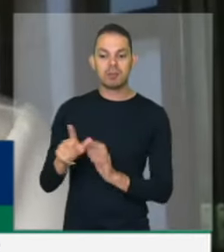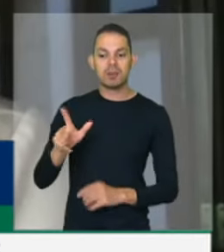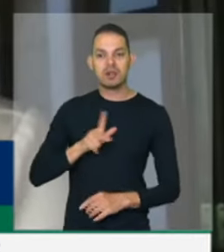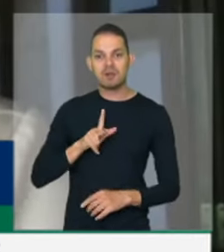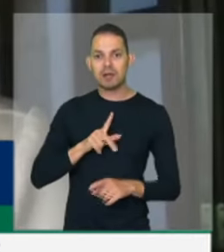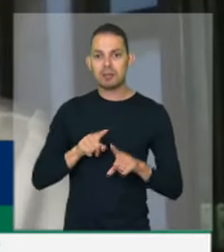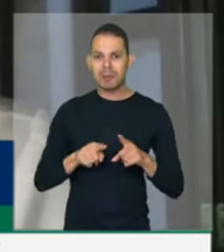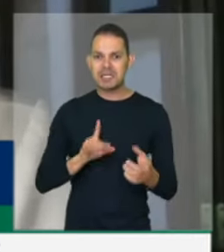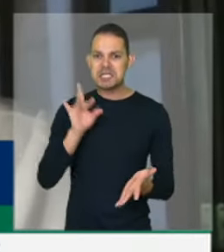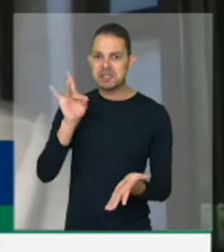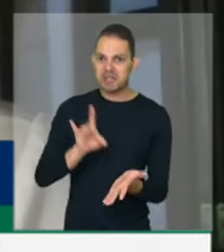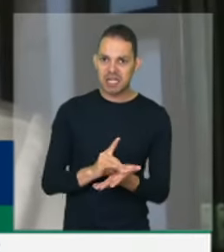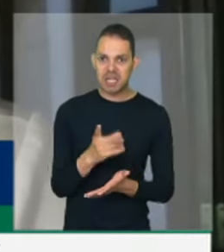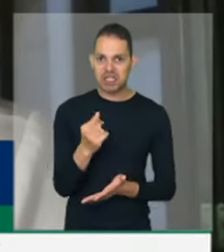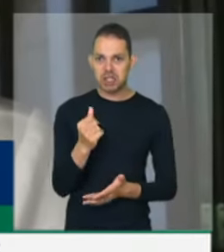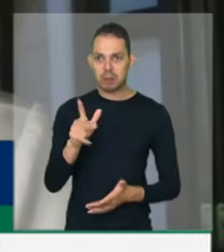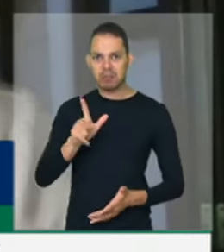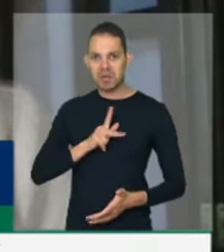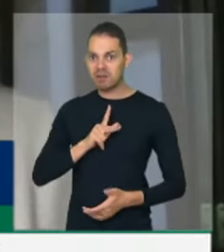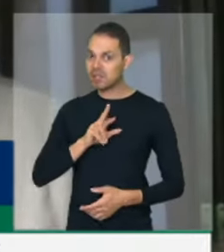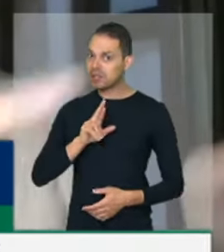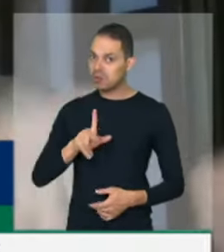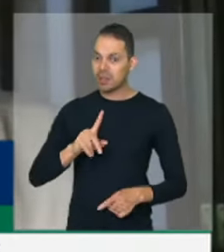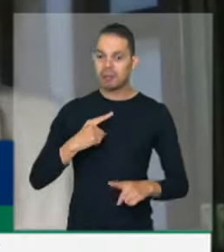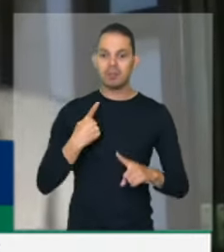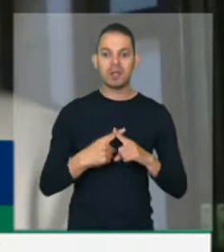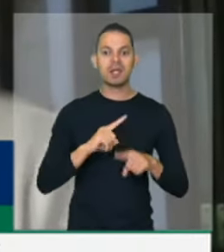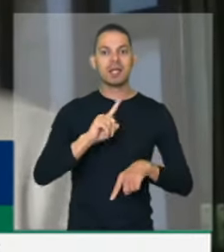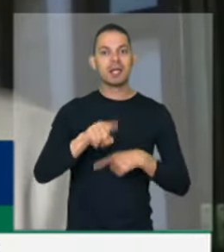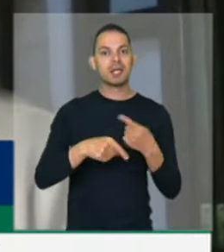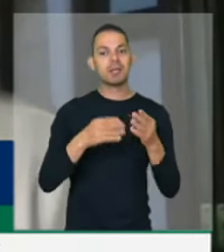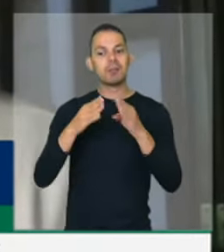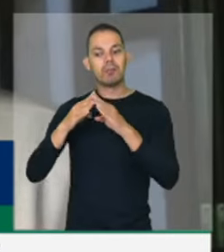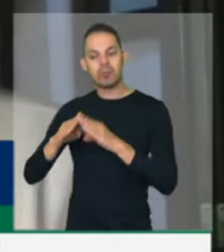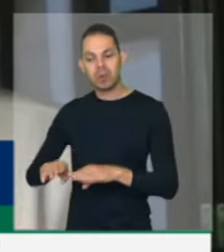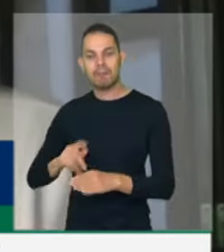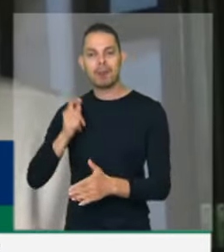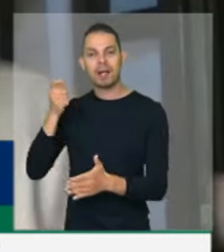GENTE VAI TER DEPOIS ISENÇÃO PARA ESSAS EMPRESA E NO VALOR ILIMITADO QUE VAI SER UM VALOR